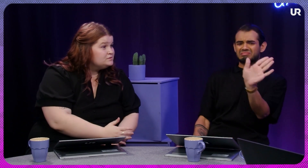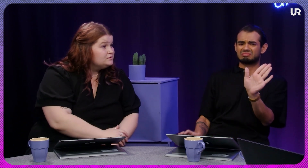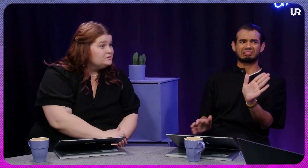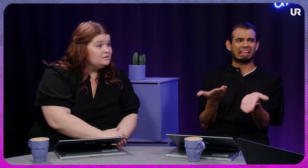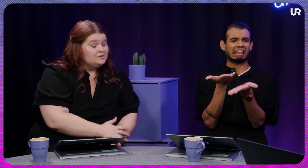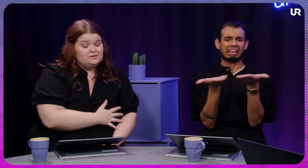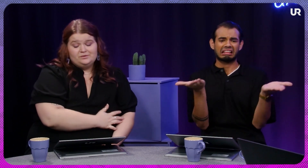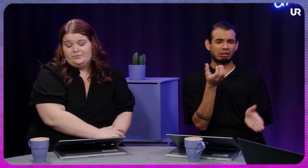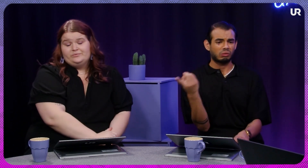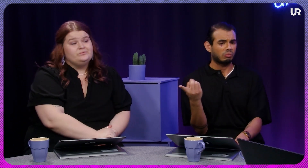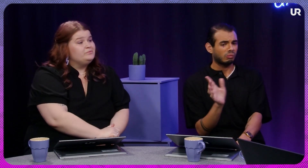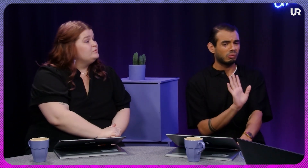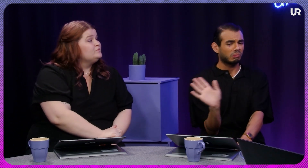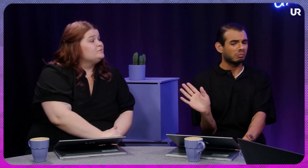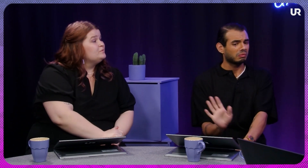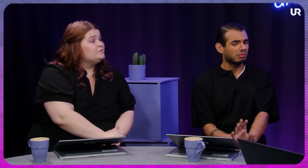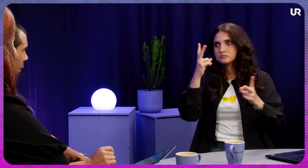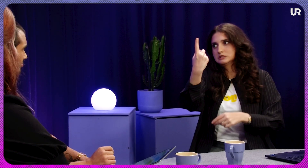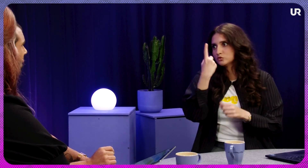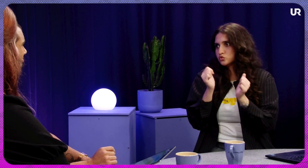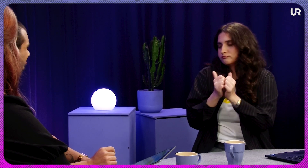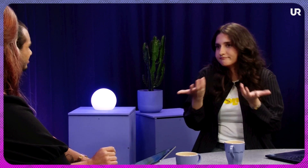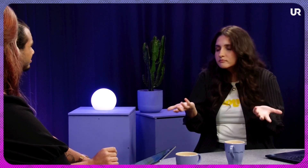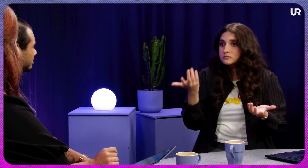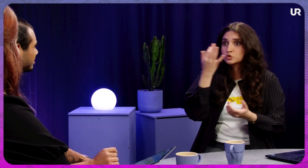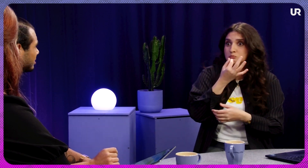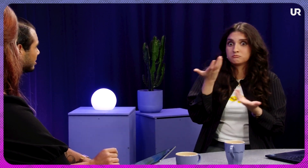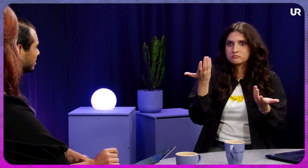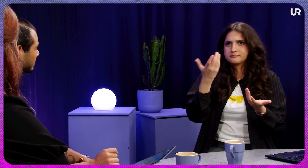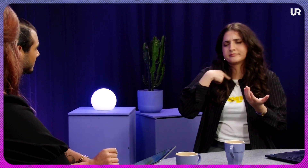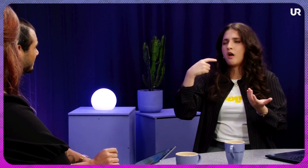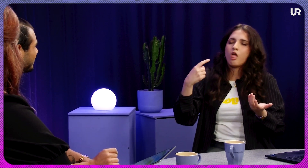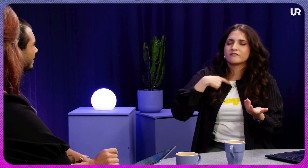Amir: Usch! Inte COOLT. Jessica: En till grej! Låt oss säga...